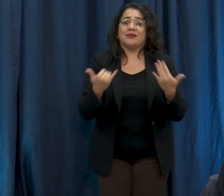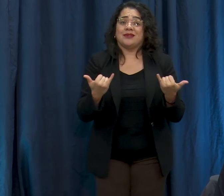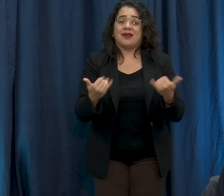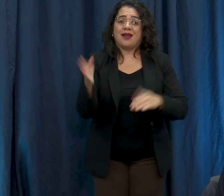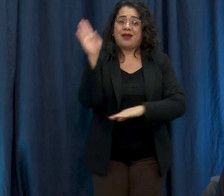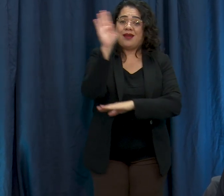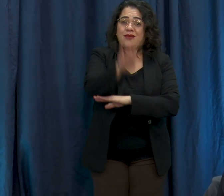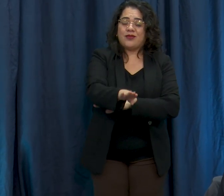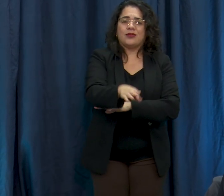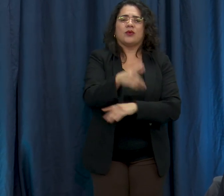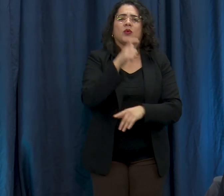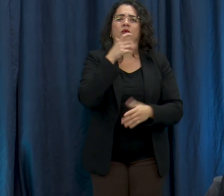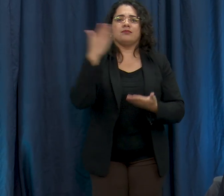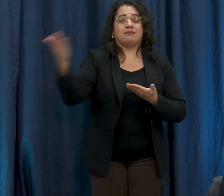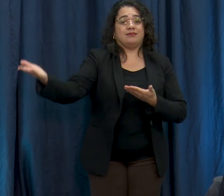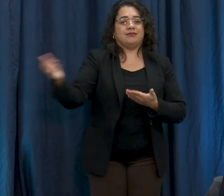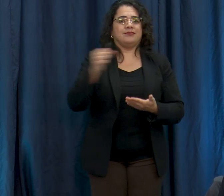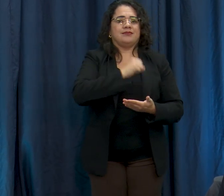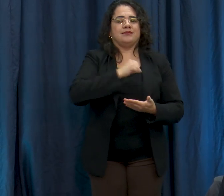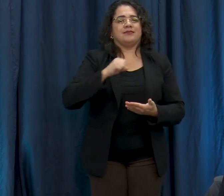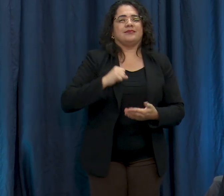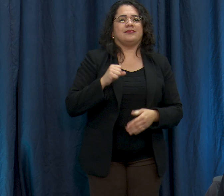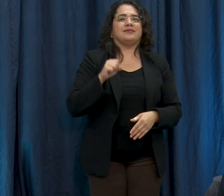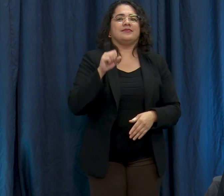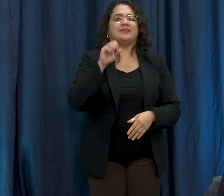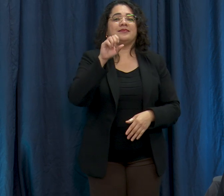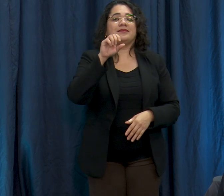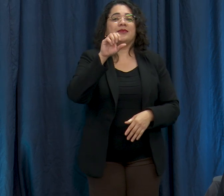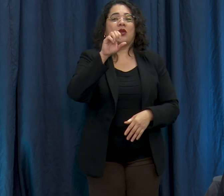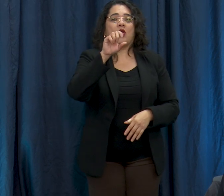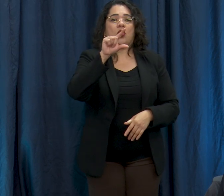a companion asana Dora Lena Lena Gonzales yell assembly ista patrick